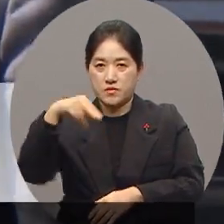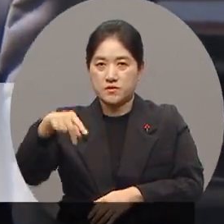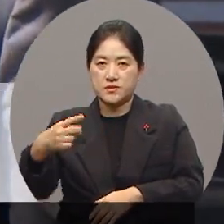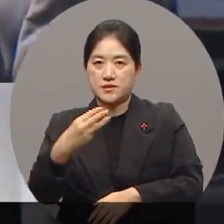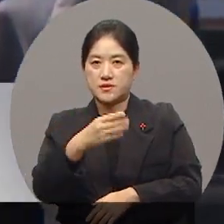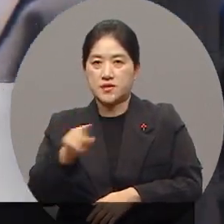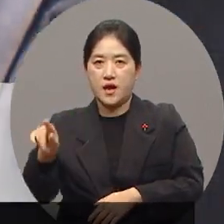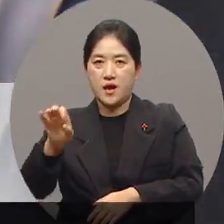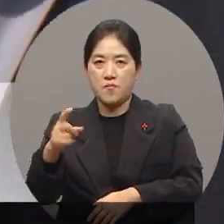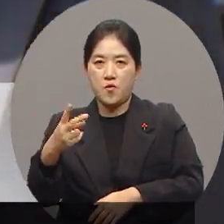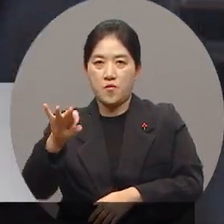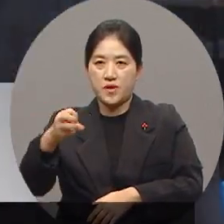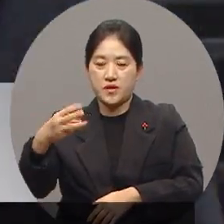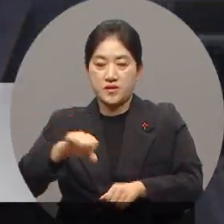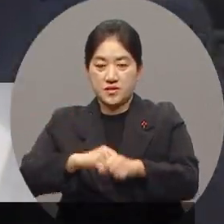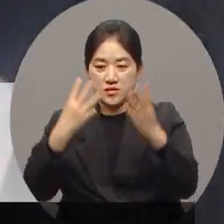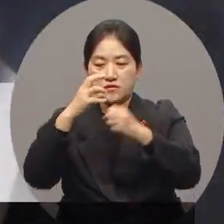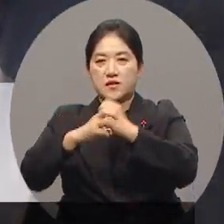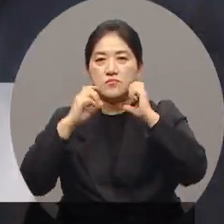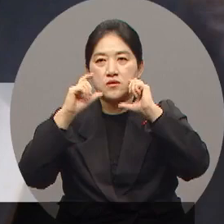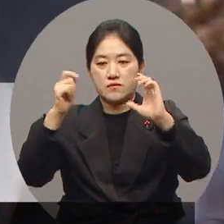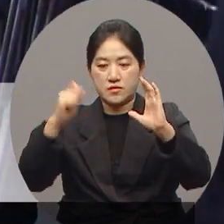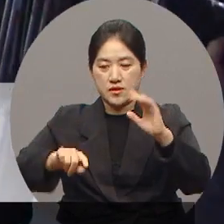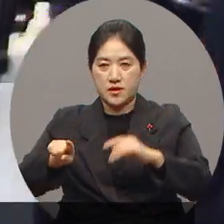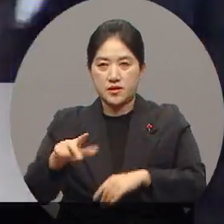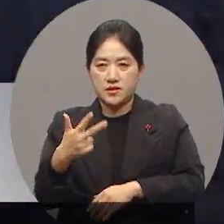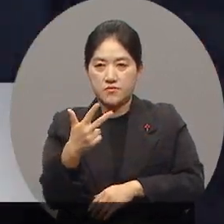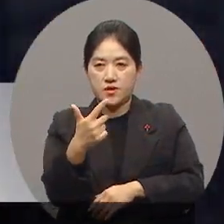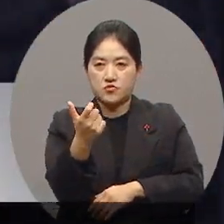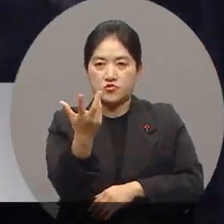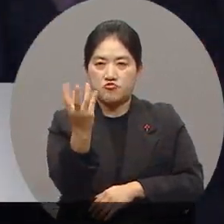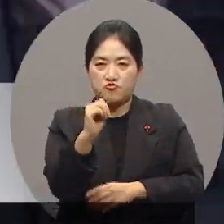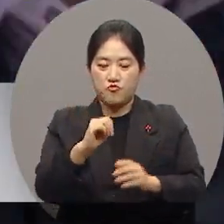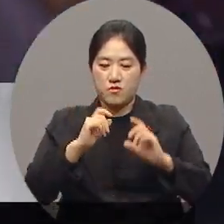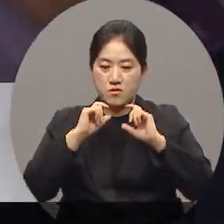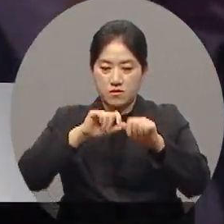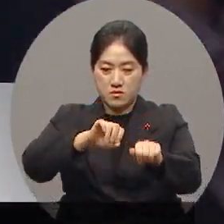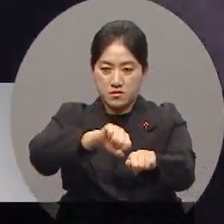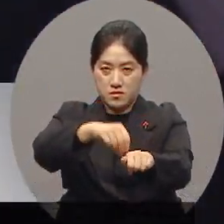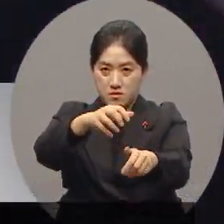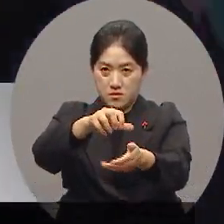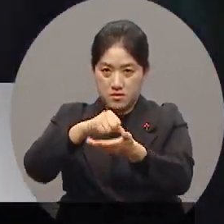대법원 일부는 1000억 원이 넘는 돈을 넘겨받은 김봉현 전 스타모빌리티 회장에 대해